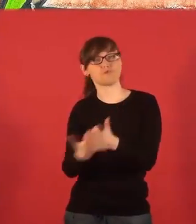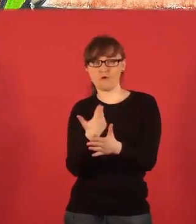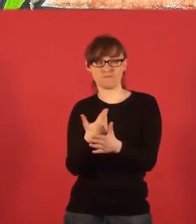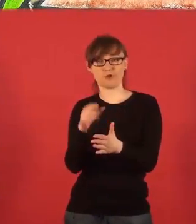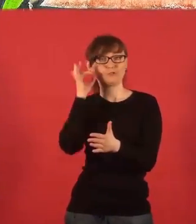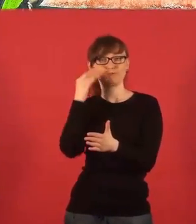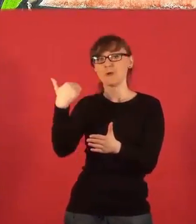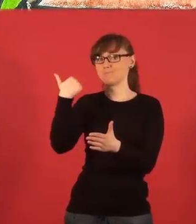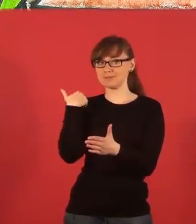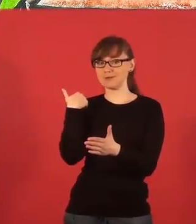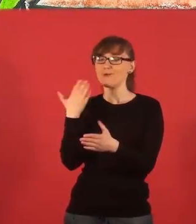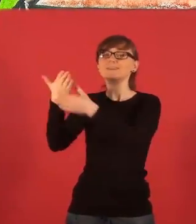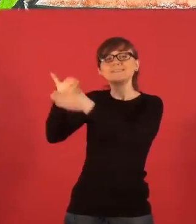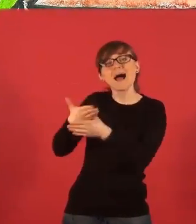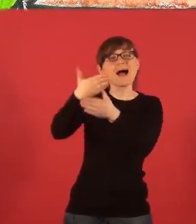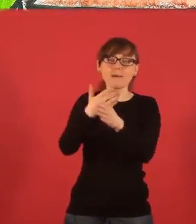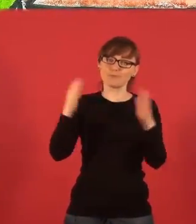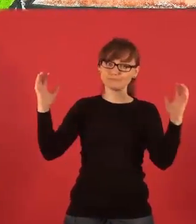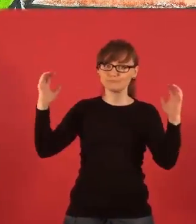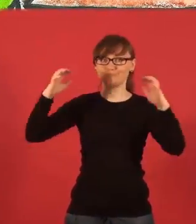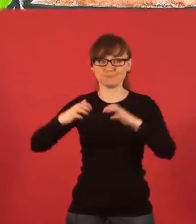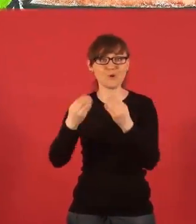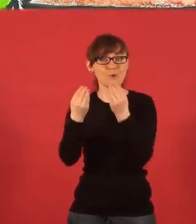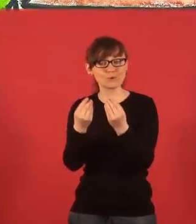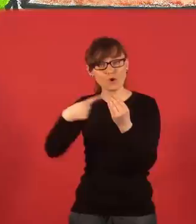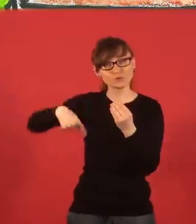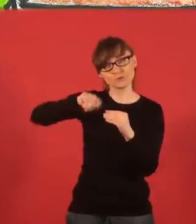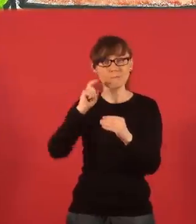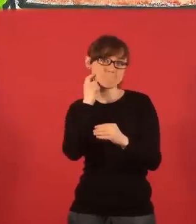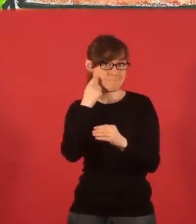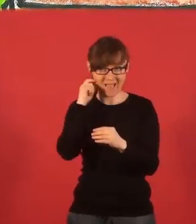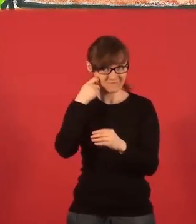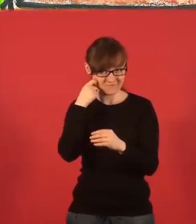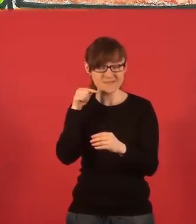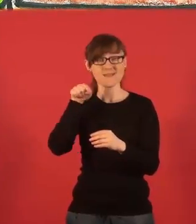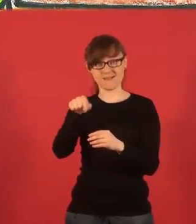Lisa zaprosiła na przyjęcie urodzinowe wszystkie dzieci z Bullerbyn.